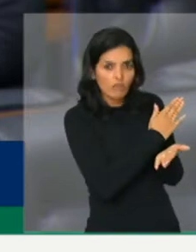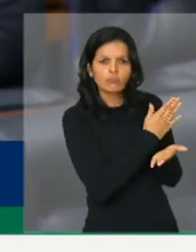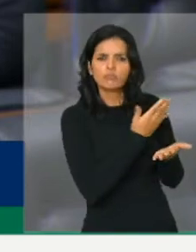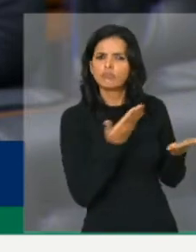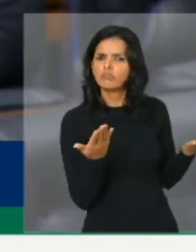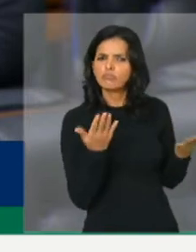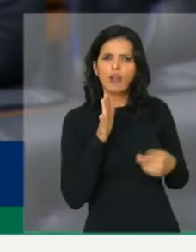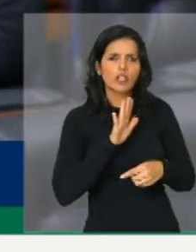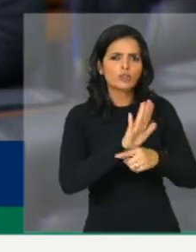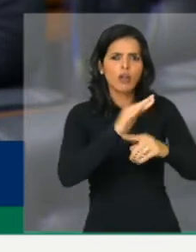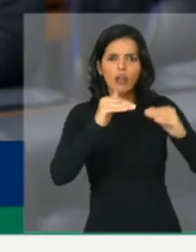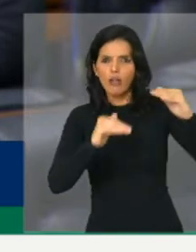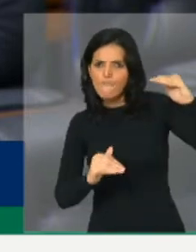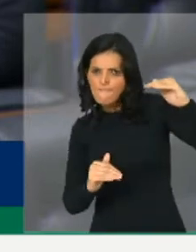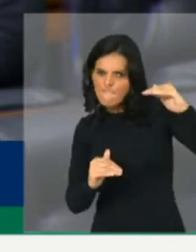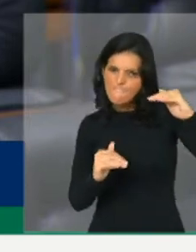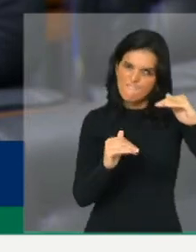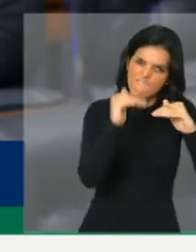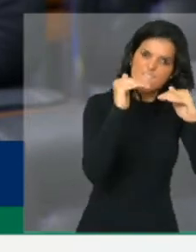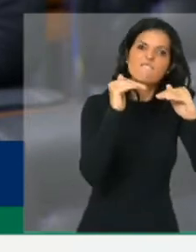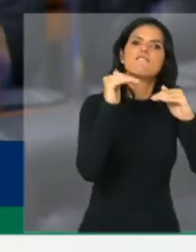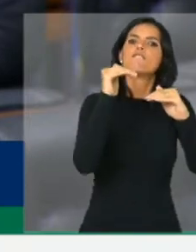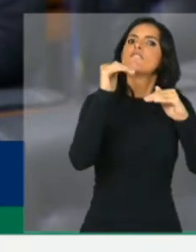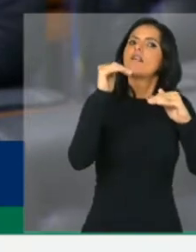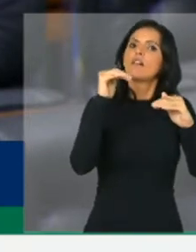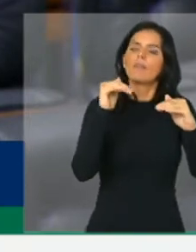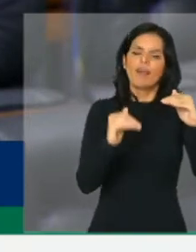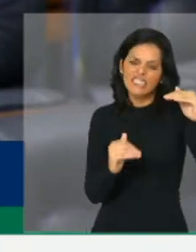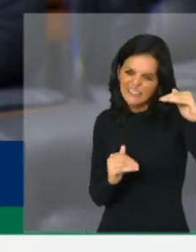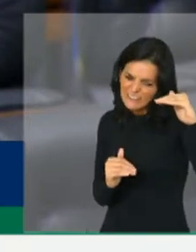PARA AS REGIÕES NORTE E NORDESTE, NEM PARA AS EMPRESAS ESPECIAL PEQUENAS E MÉDIAS INSTALADAS NESSAS REGIÕES.